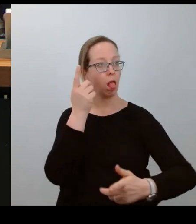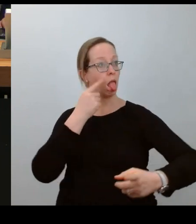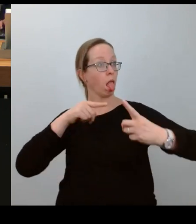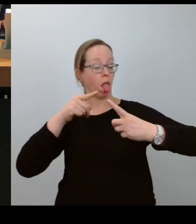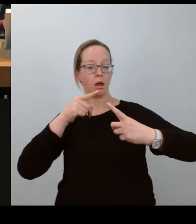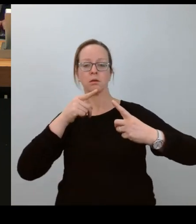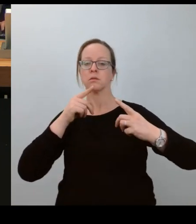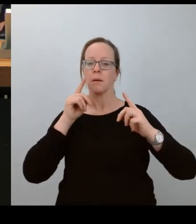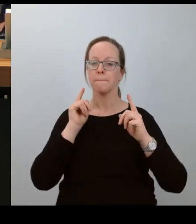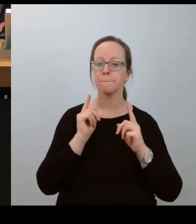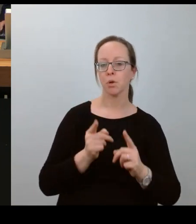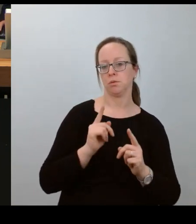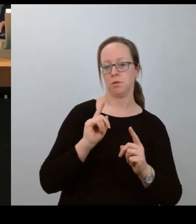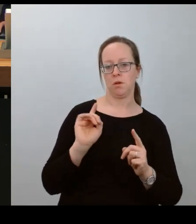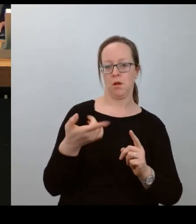Nochmal drücken, bitte wir arbeiten dran.